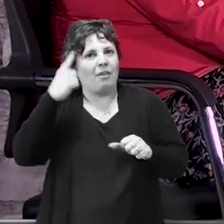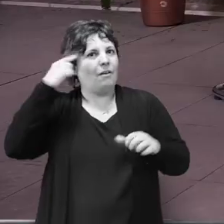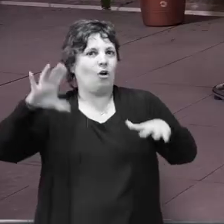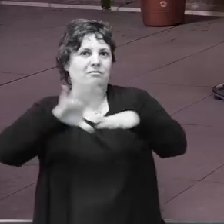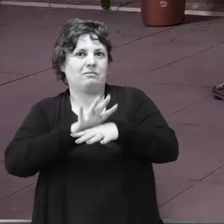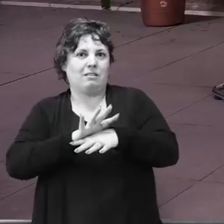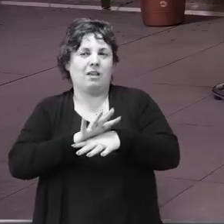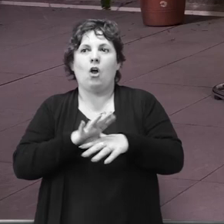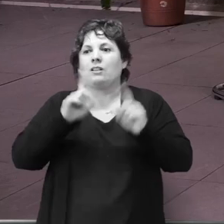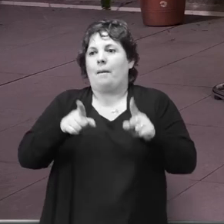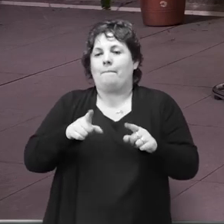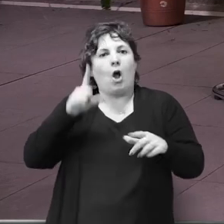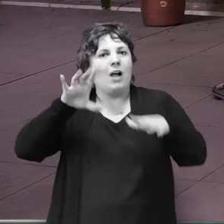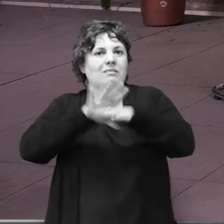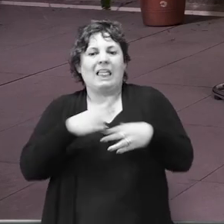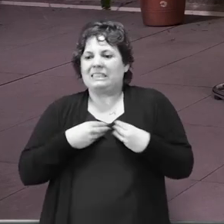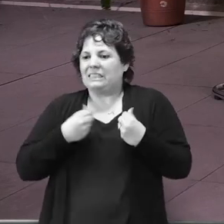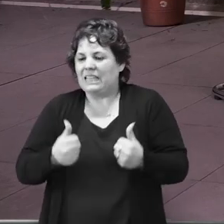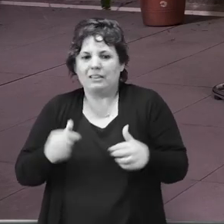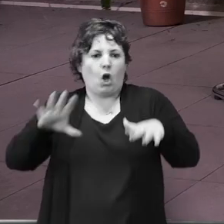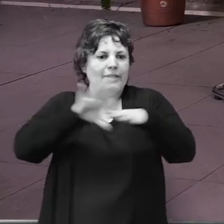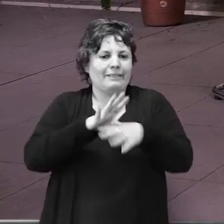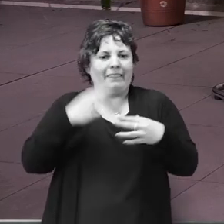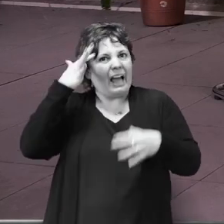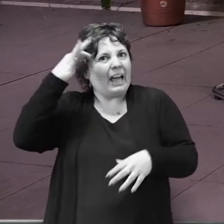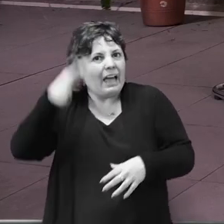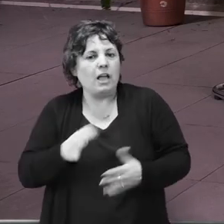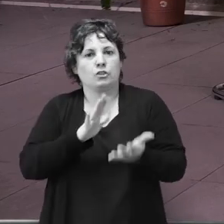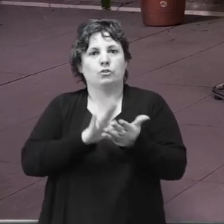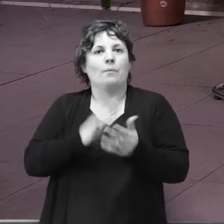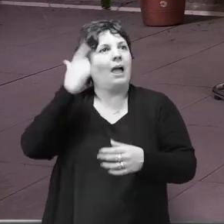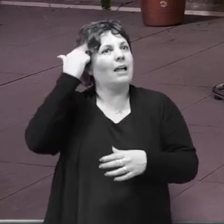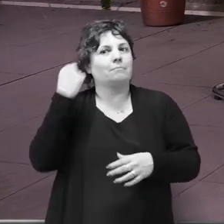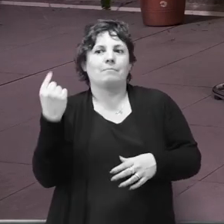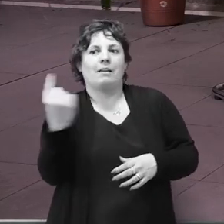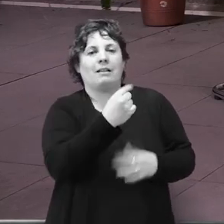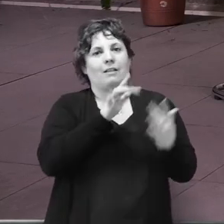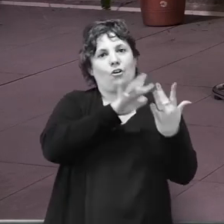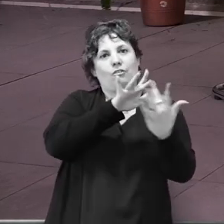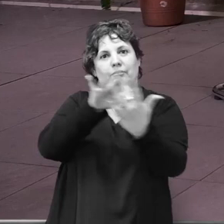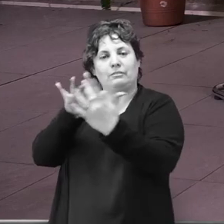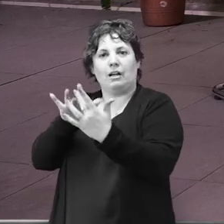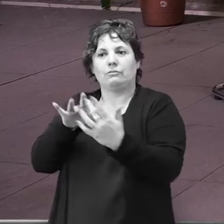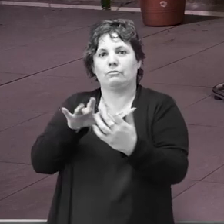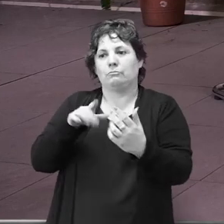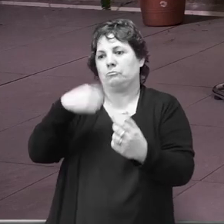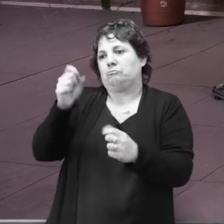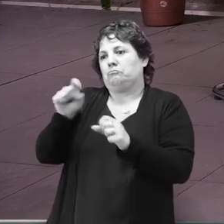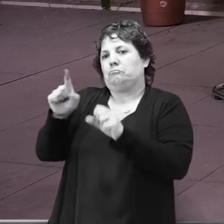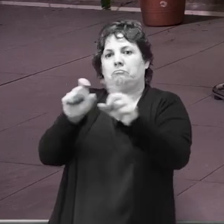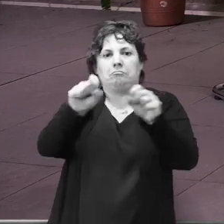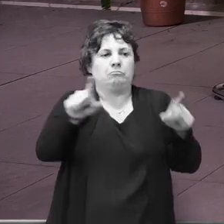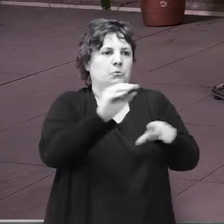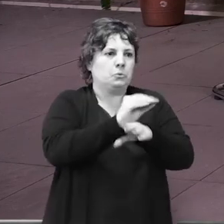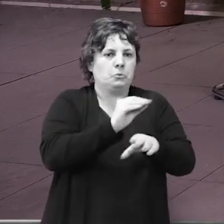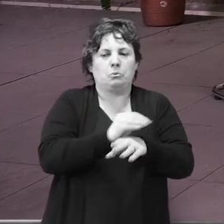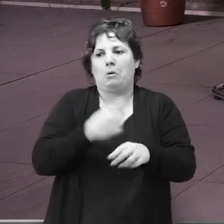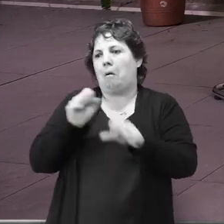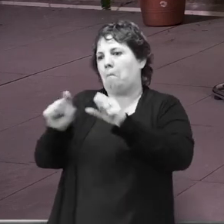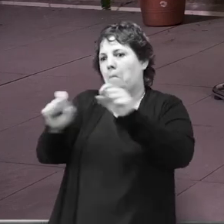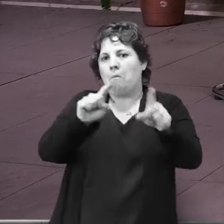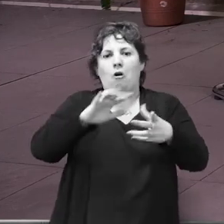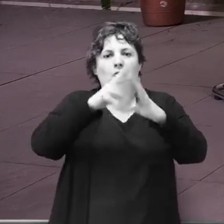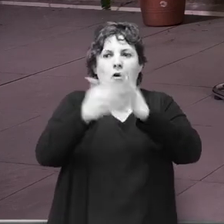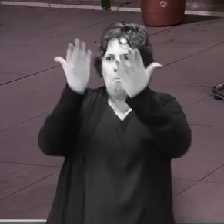y lo que uno siente o cree en relación a estas experiencias del contacto con otras culturas u otros modos de ser